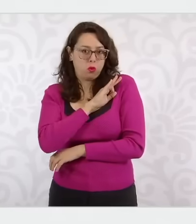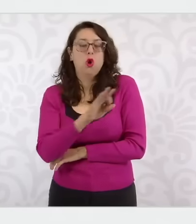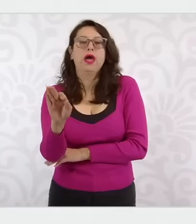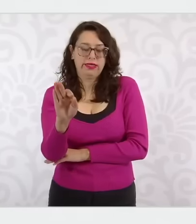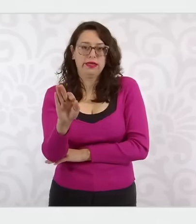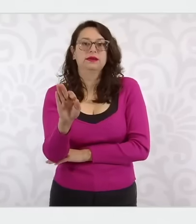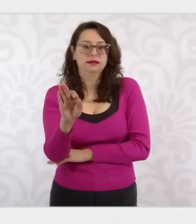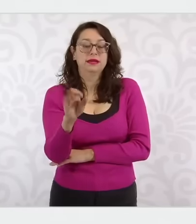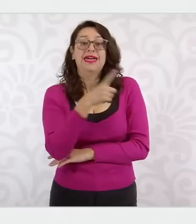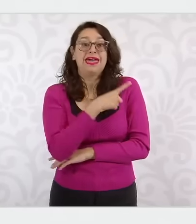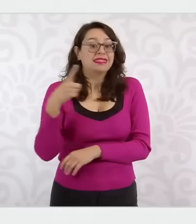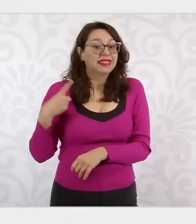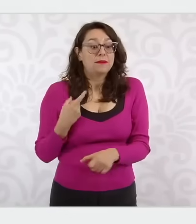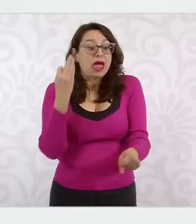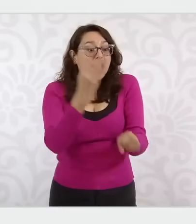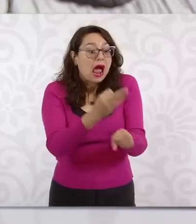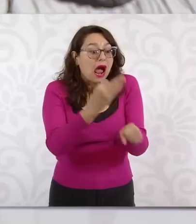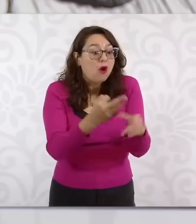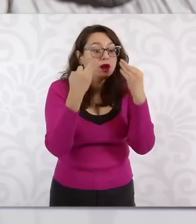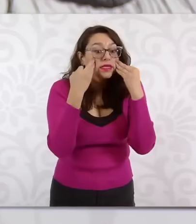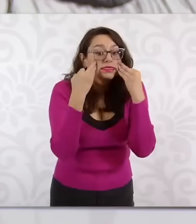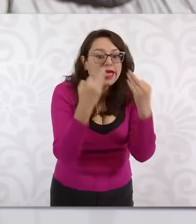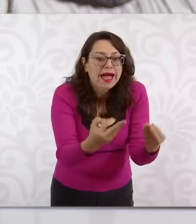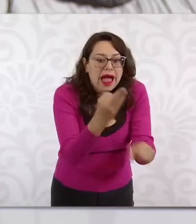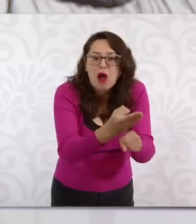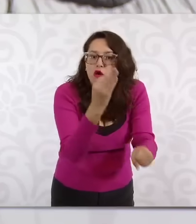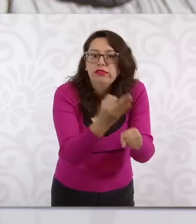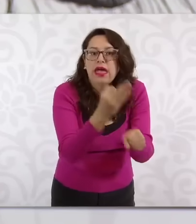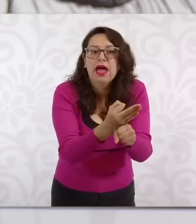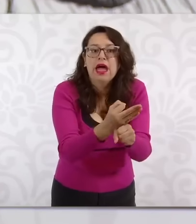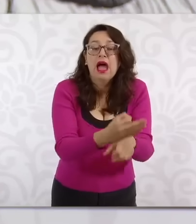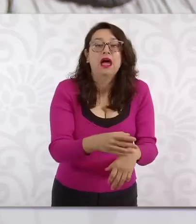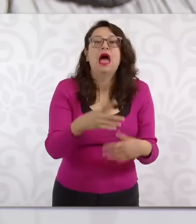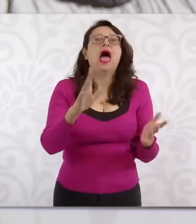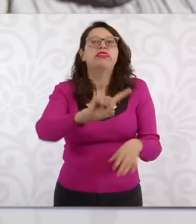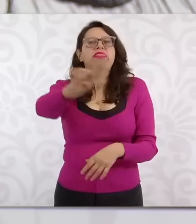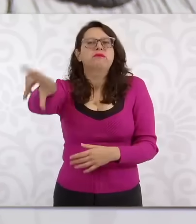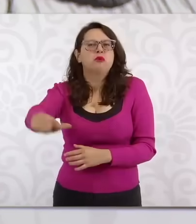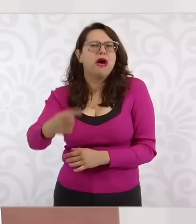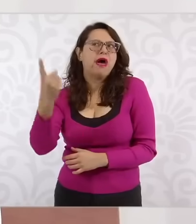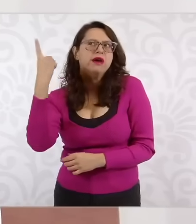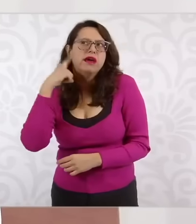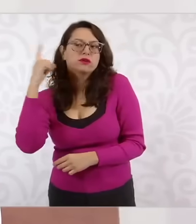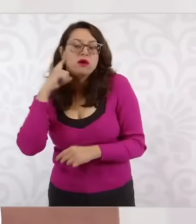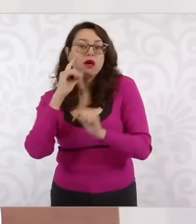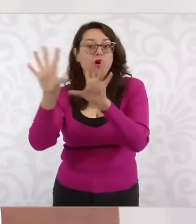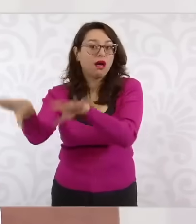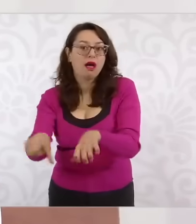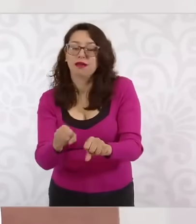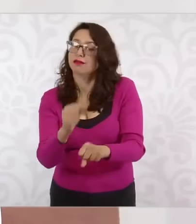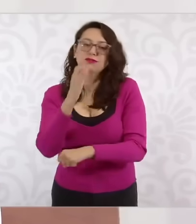cabo el delito. No puede ser horas después, tiene que ser en flagrancia. Con el sistema anterior la